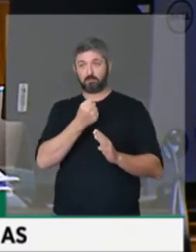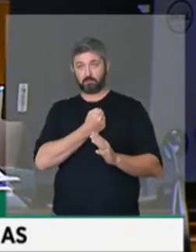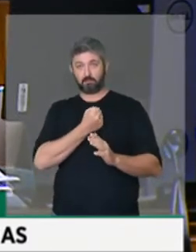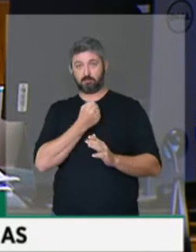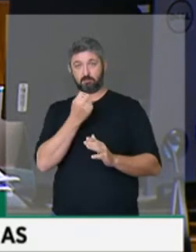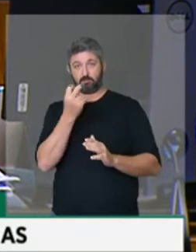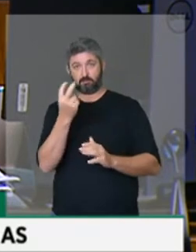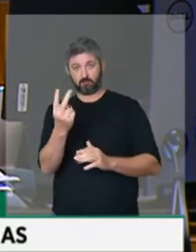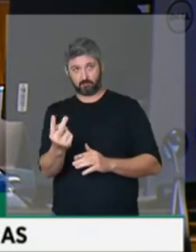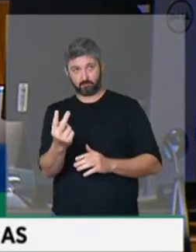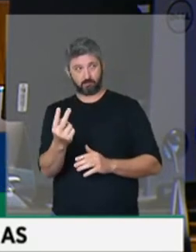303, NÃO, 168, TOTAL, 462, ESTÁ APROVADO O PARECER PELO